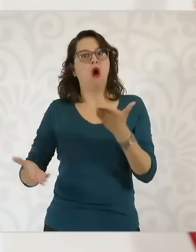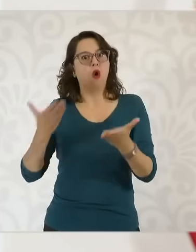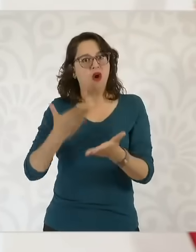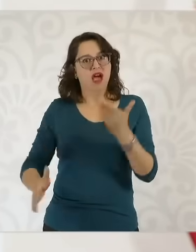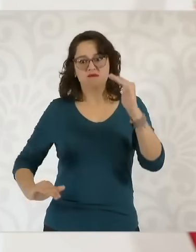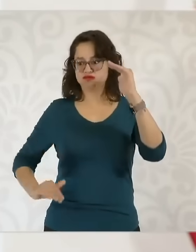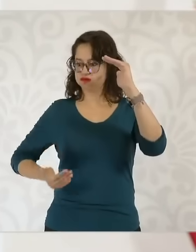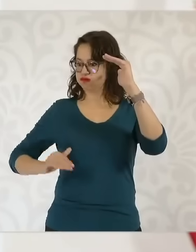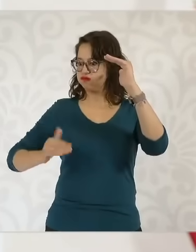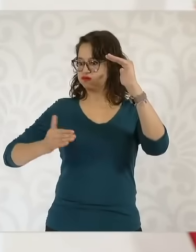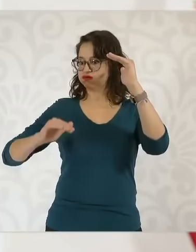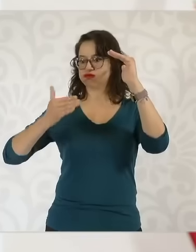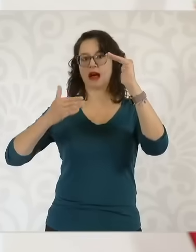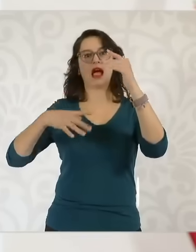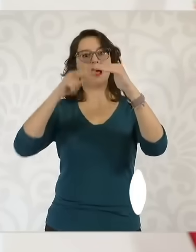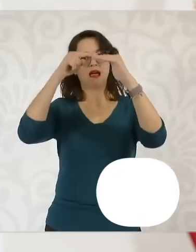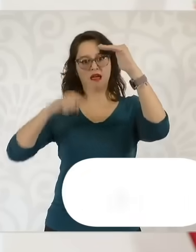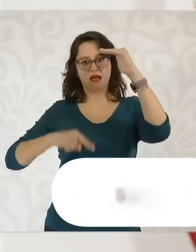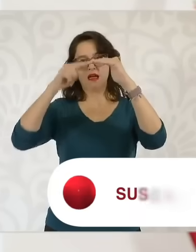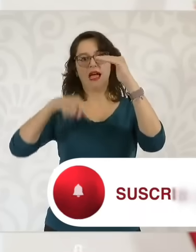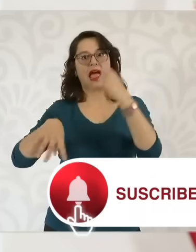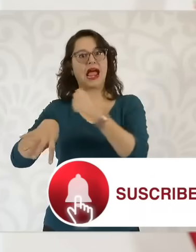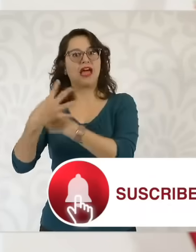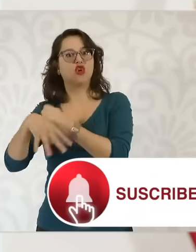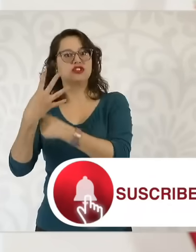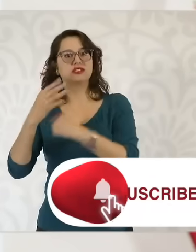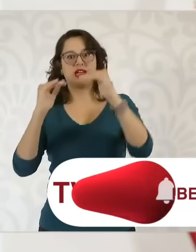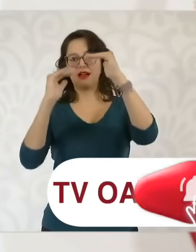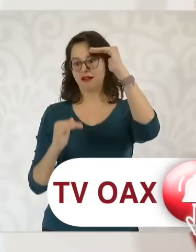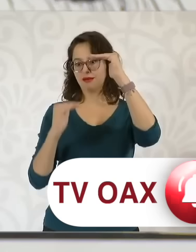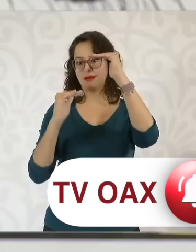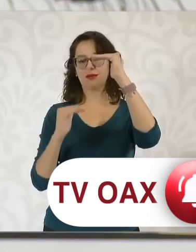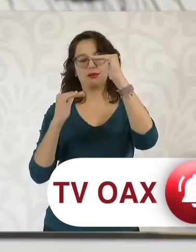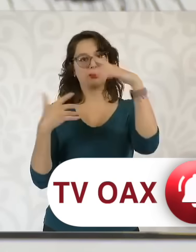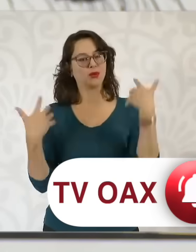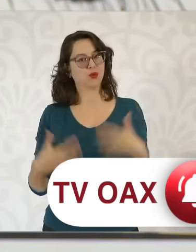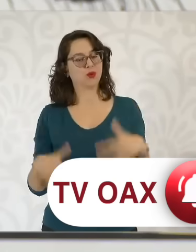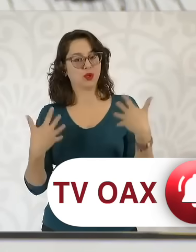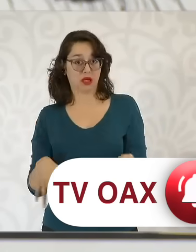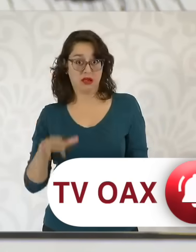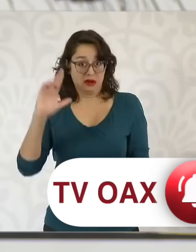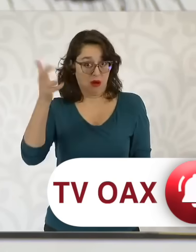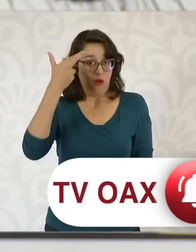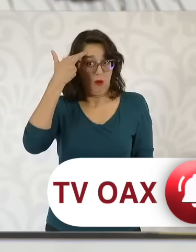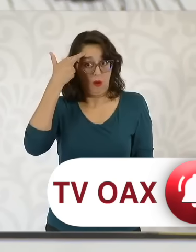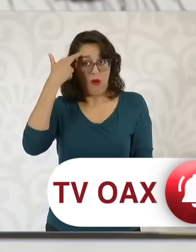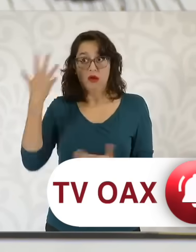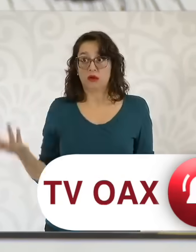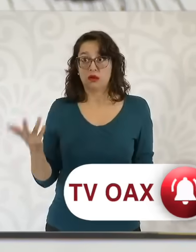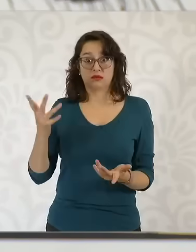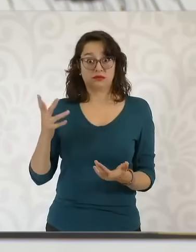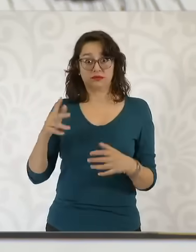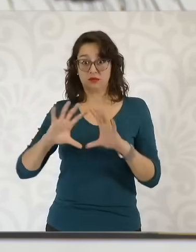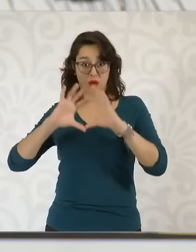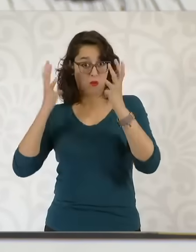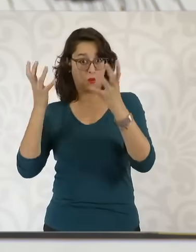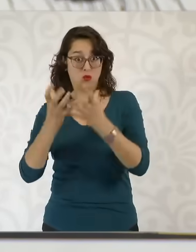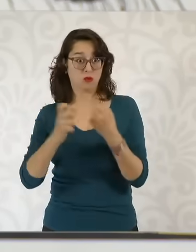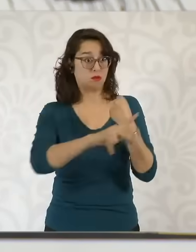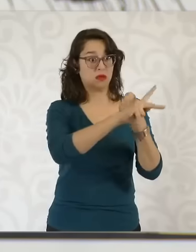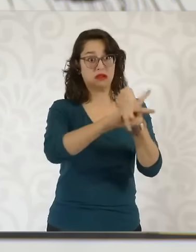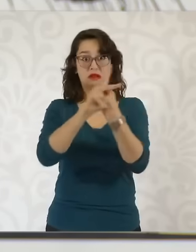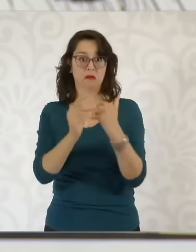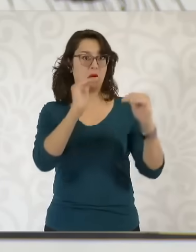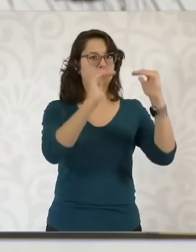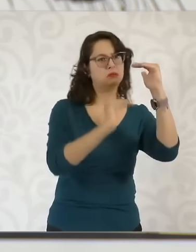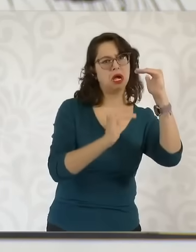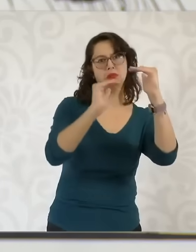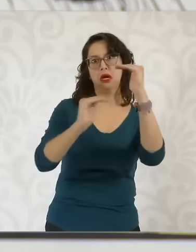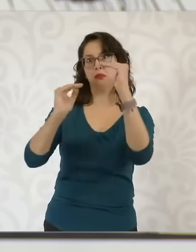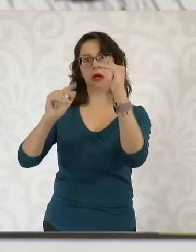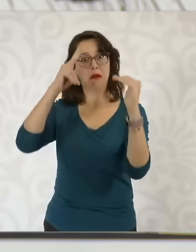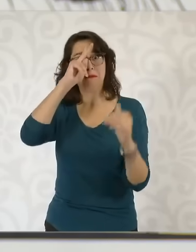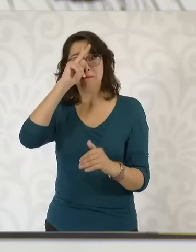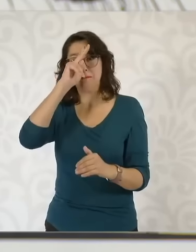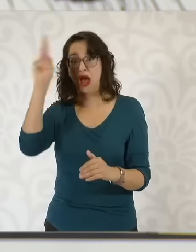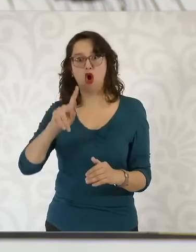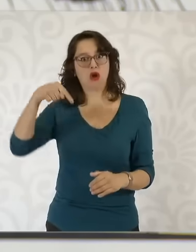Recuerden que México era el país más desigual del mundo y con los 6 años de política de cambio en el